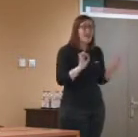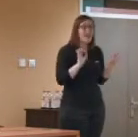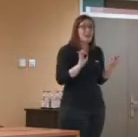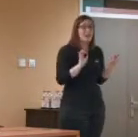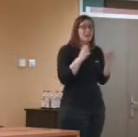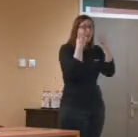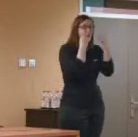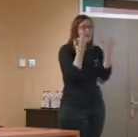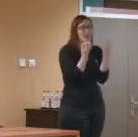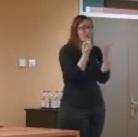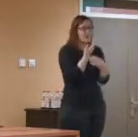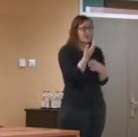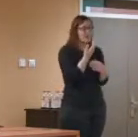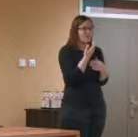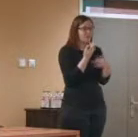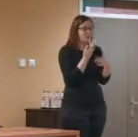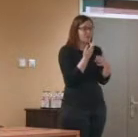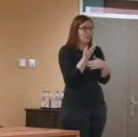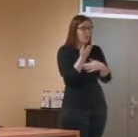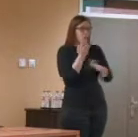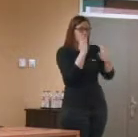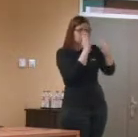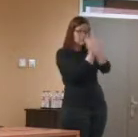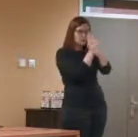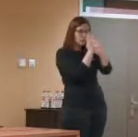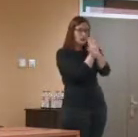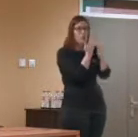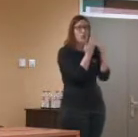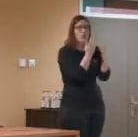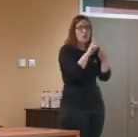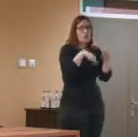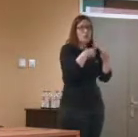lo que estás haciendo a escondidas. Pero es que aquí hemos tenido a los mejores arquitectos de esa estructura